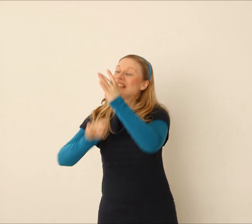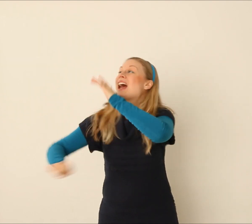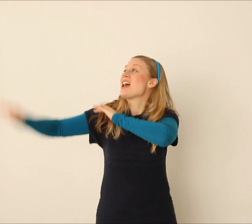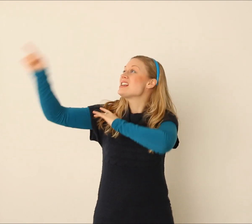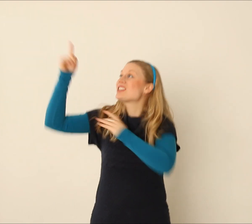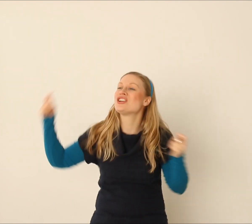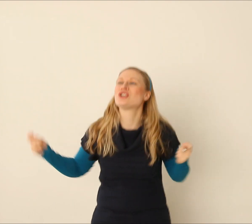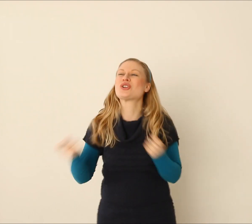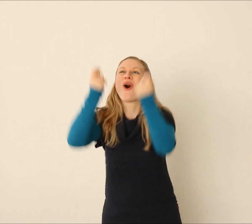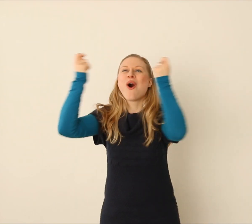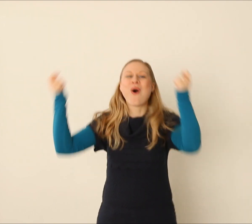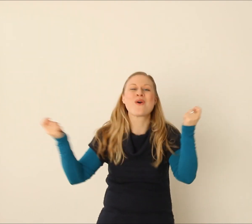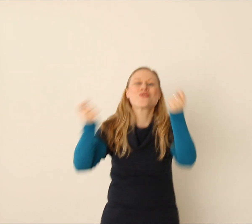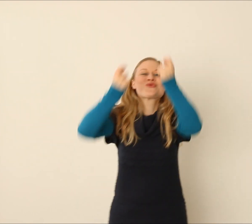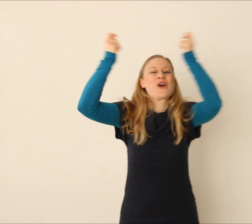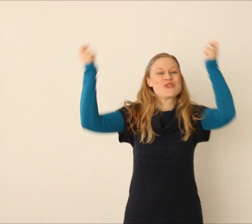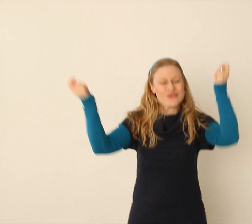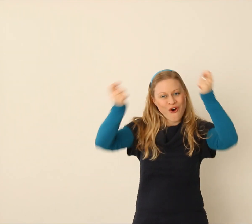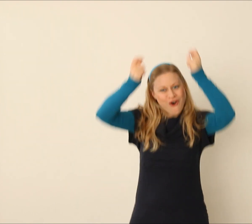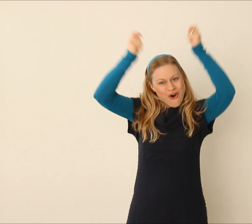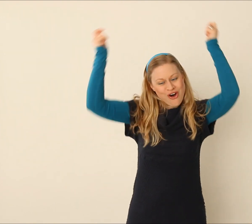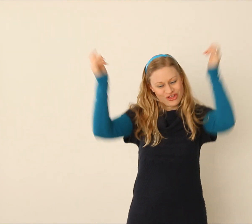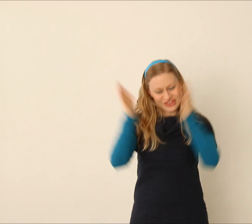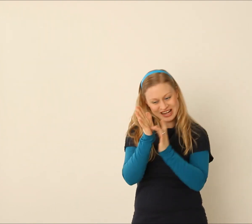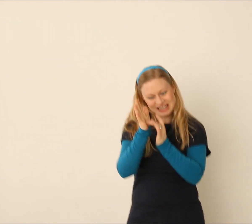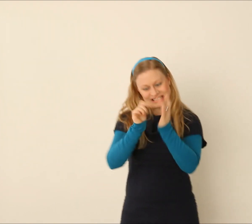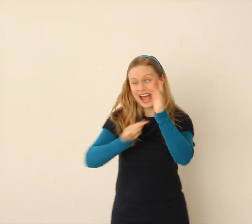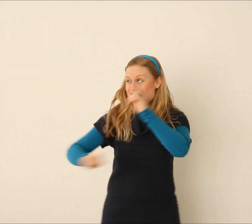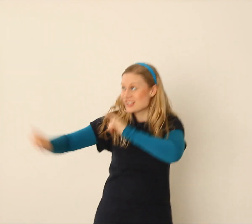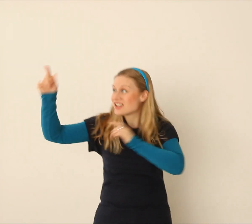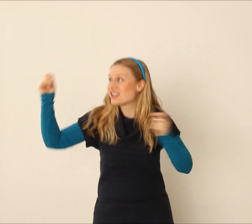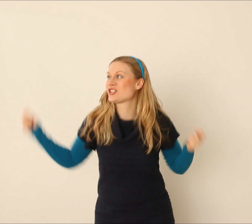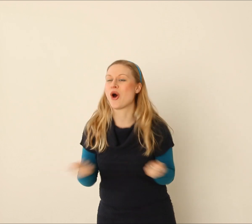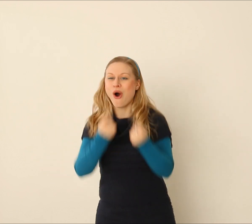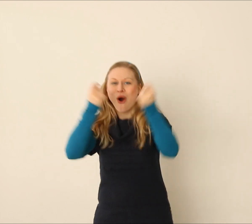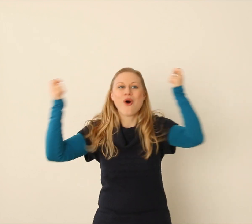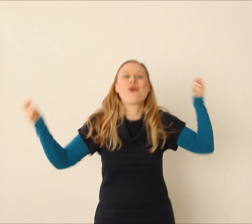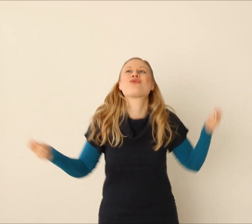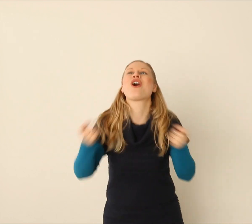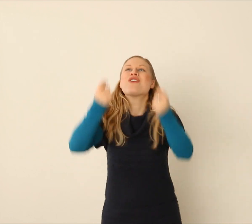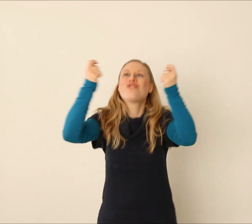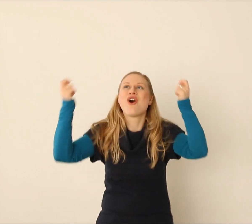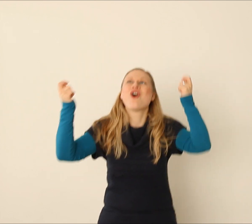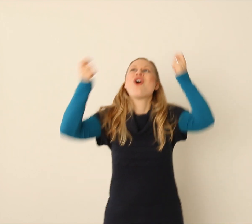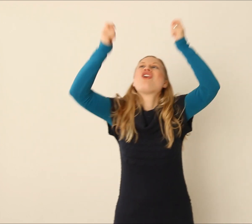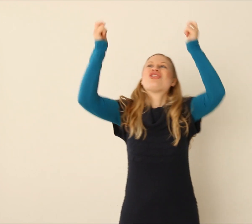Jezus overwon. Jezus overwon.